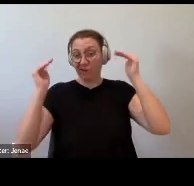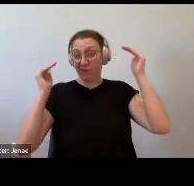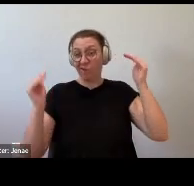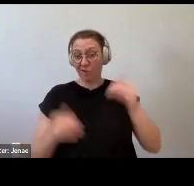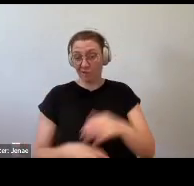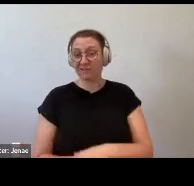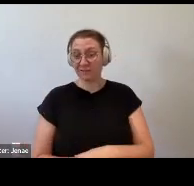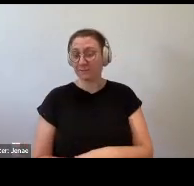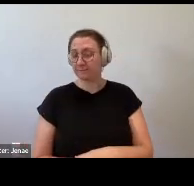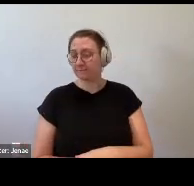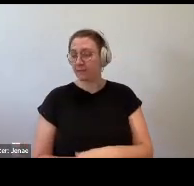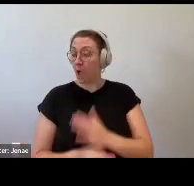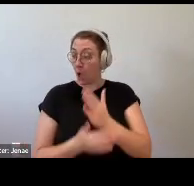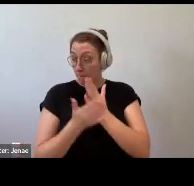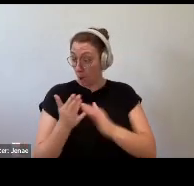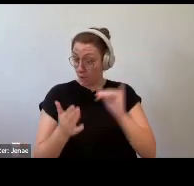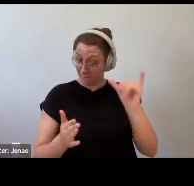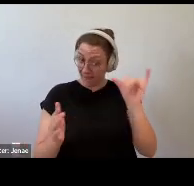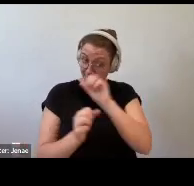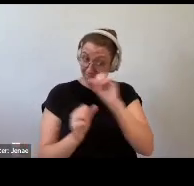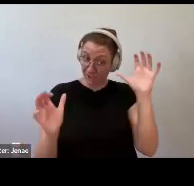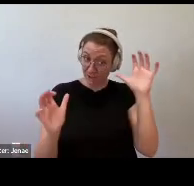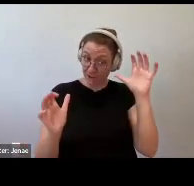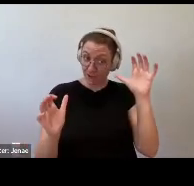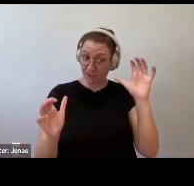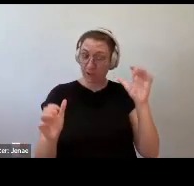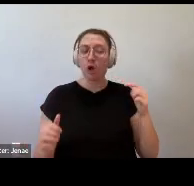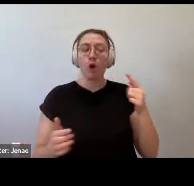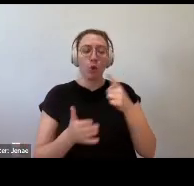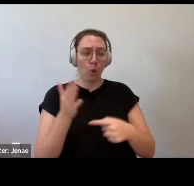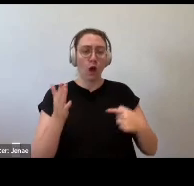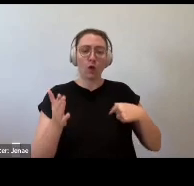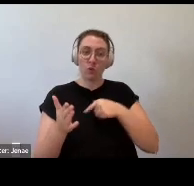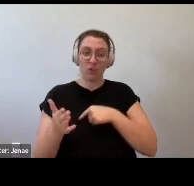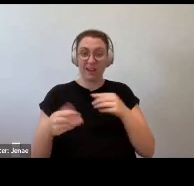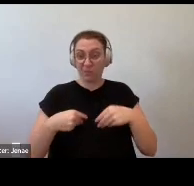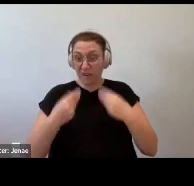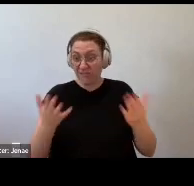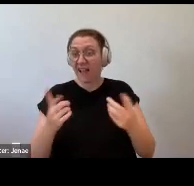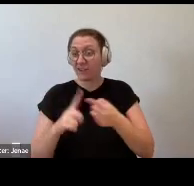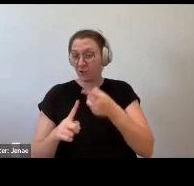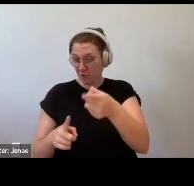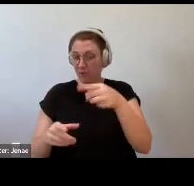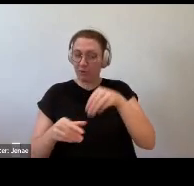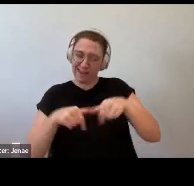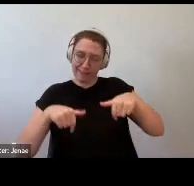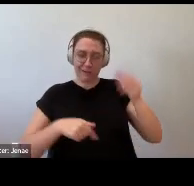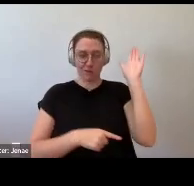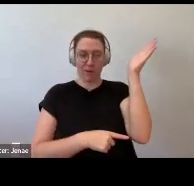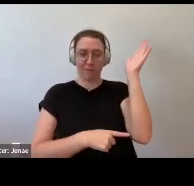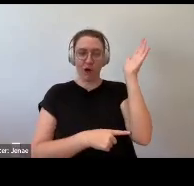Como parte de esa visión, es lo que les presentamos en el seminario web de hoy. Profundizará su